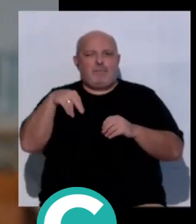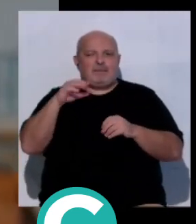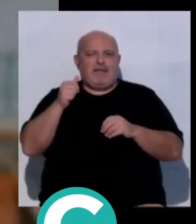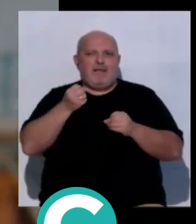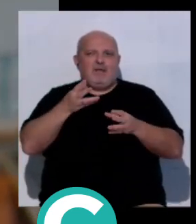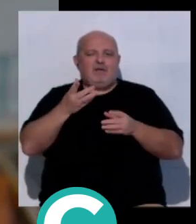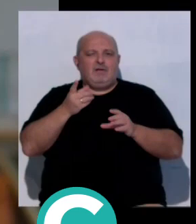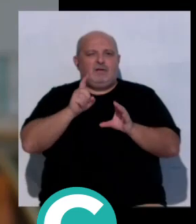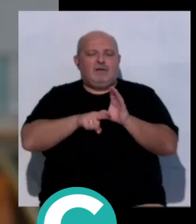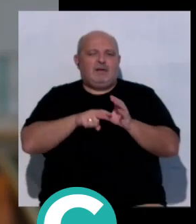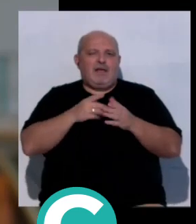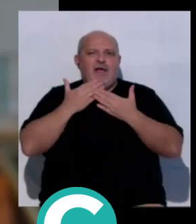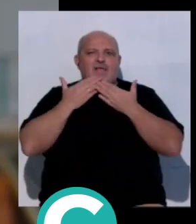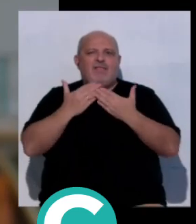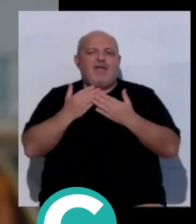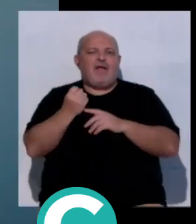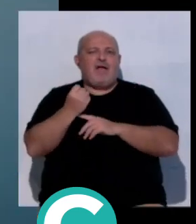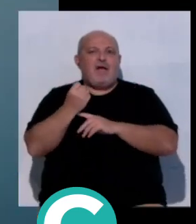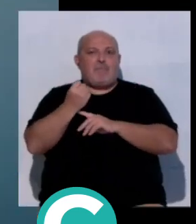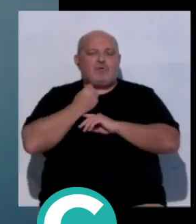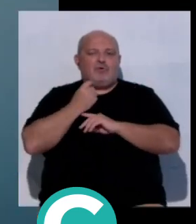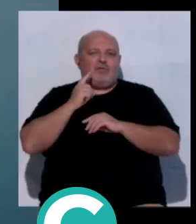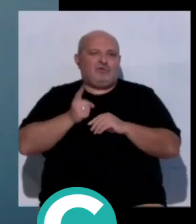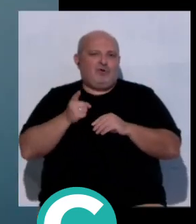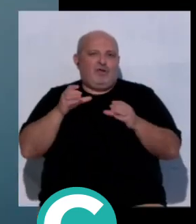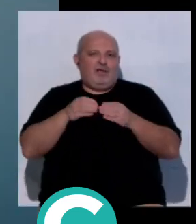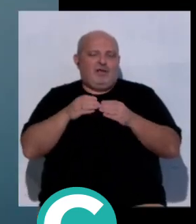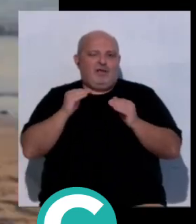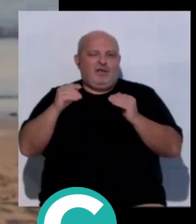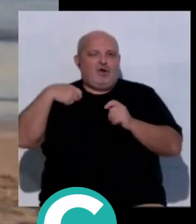su intervención para agradecer el apoyo que el director ha aportado al equipo durante el rodaje